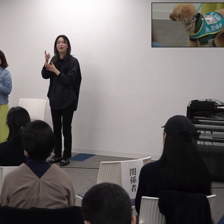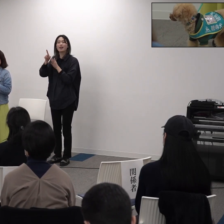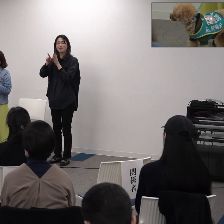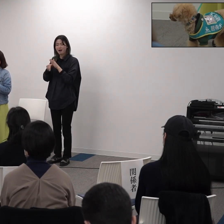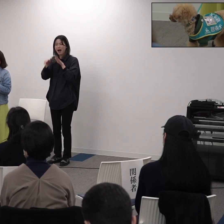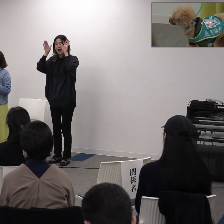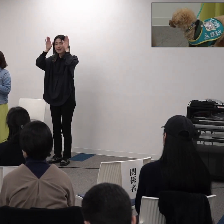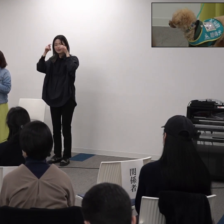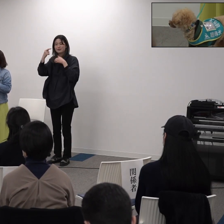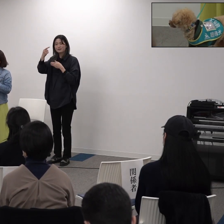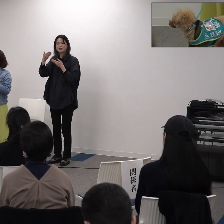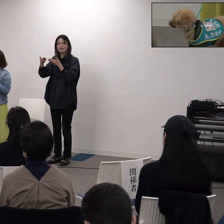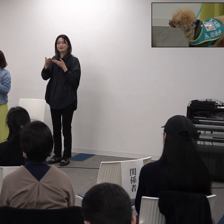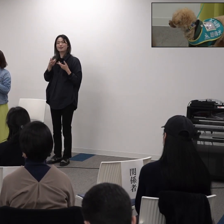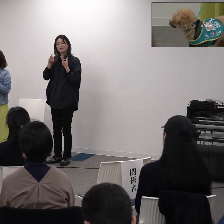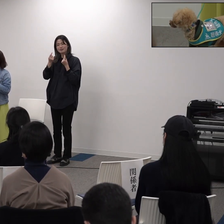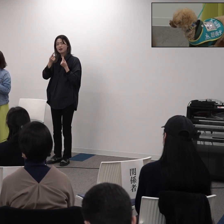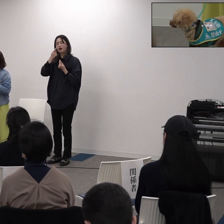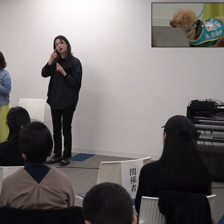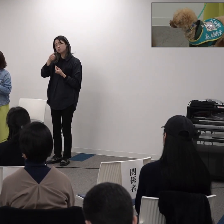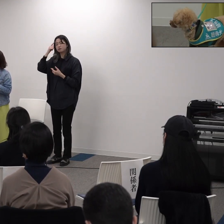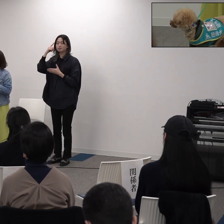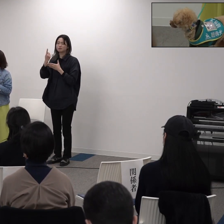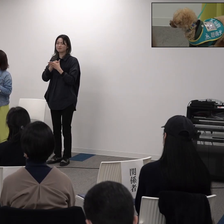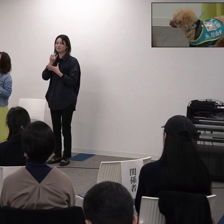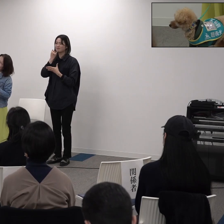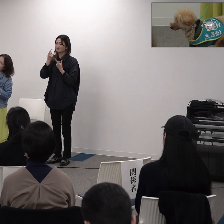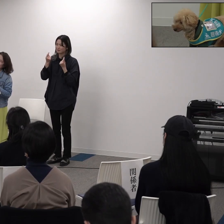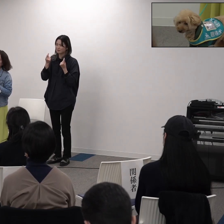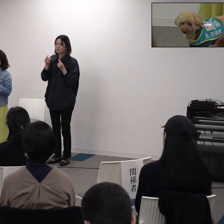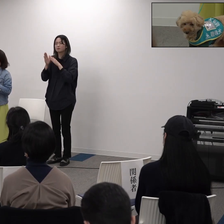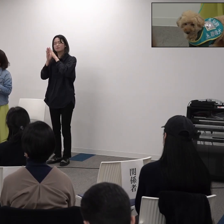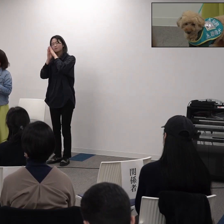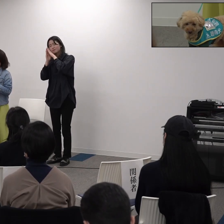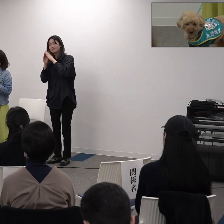じゃあ私忘れててもいいんだ、 寝ちゃっててもいいんだ